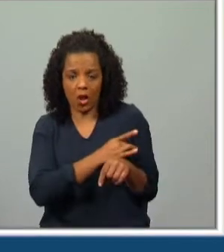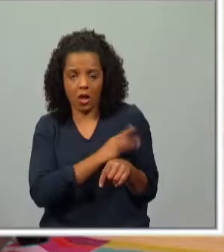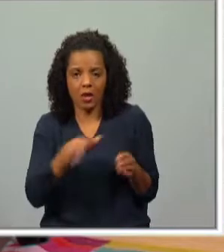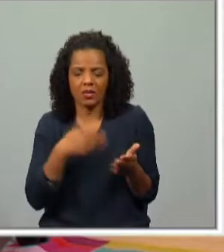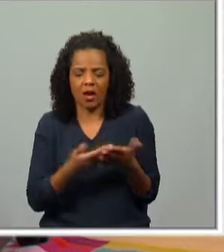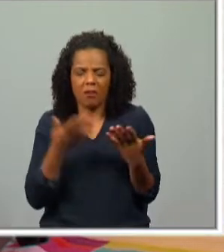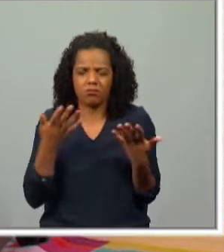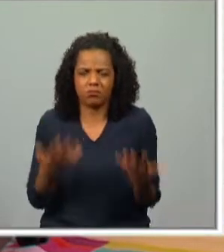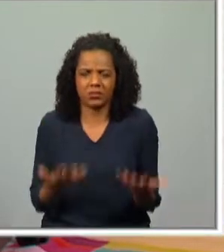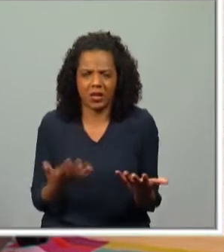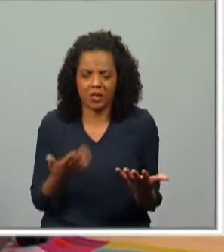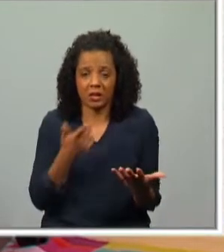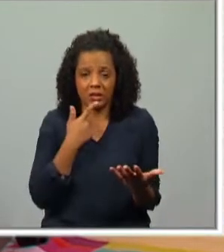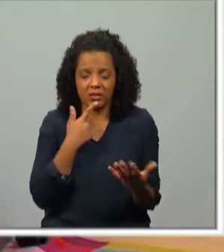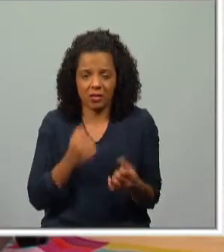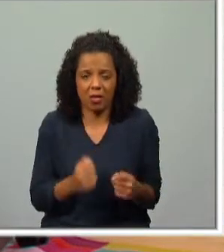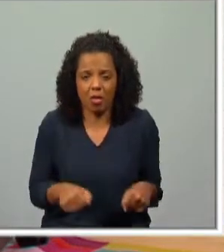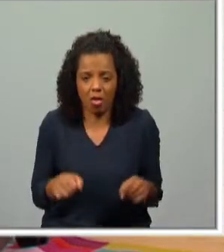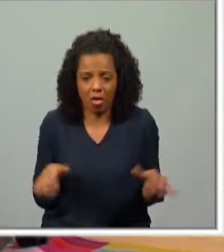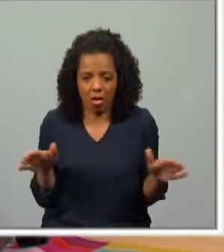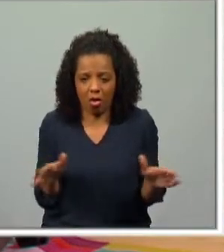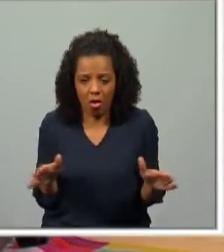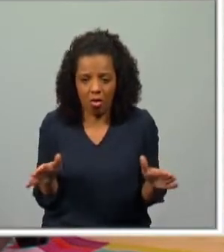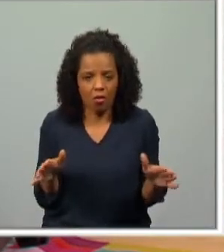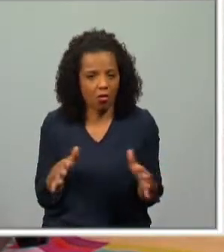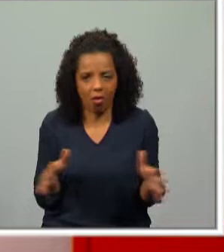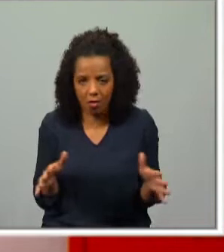pesadas portanto elas não conseguem libertar-se da água e depois são presas 沉重，所以他們不能從水中解脫出來，然後被困住